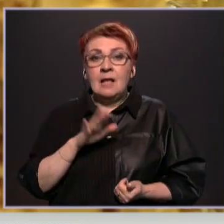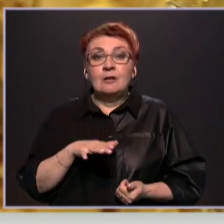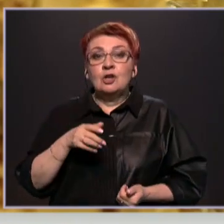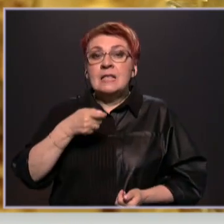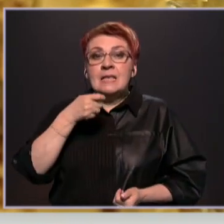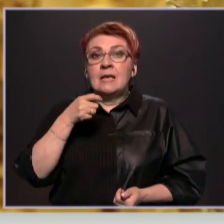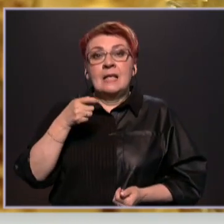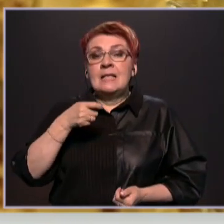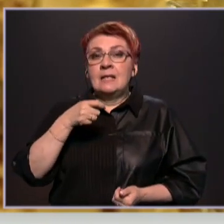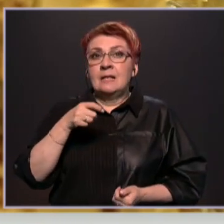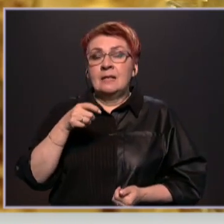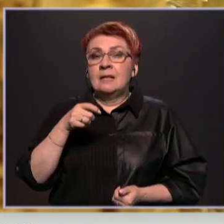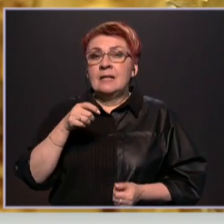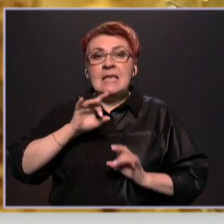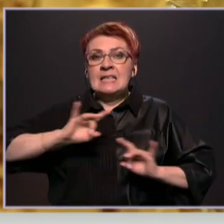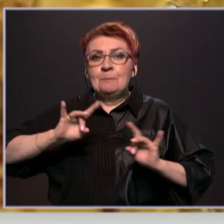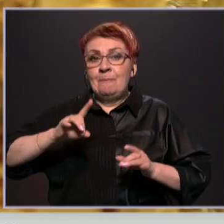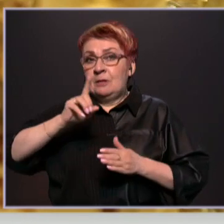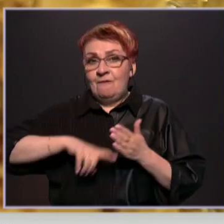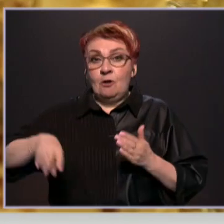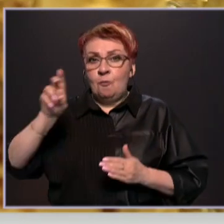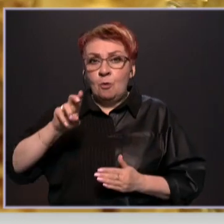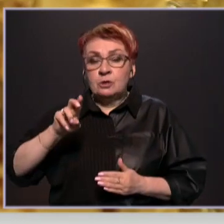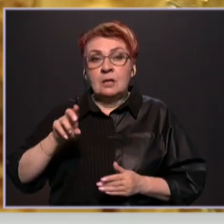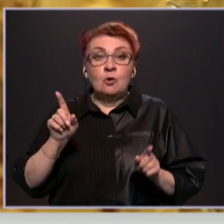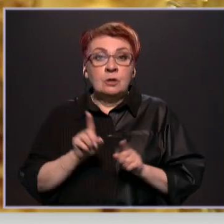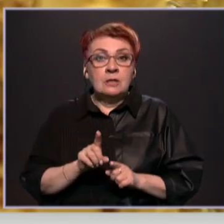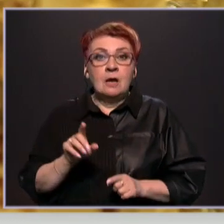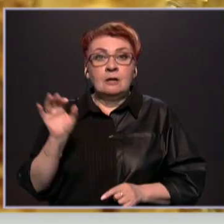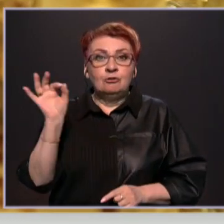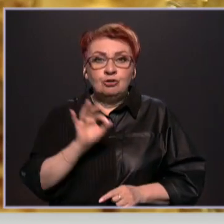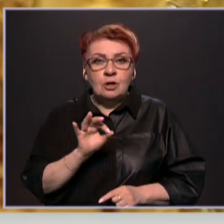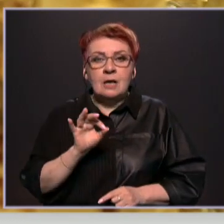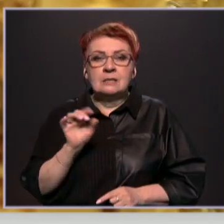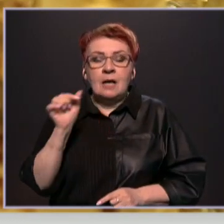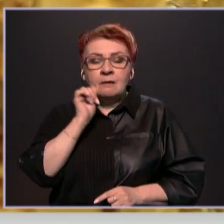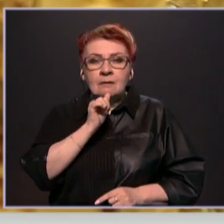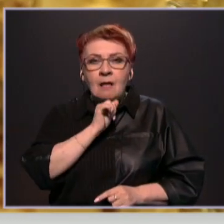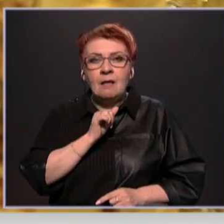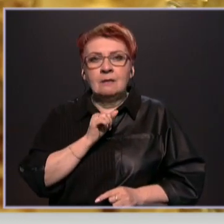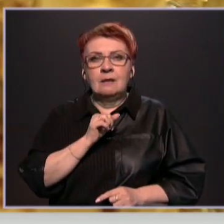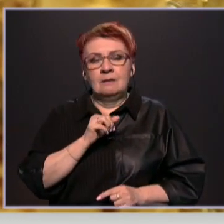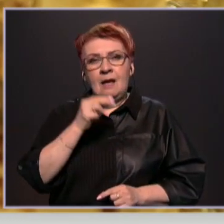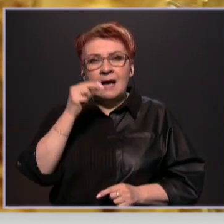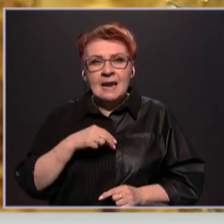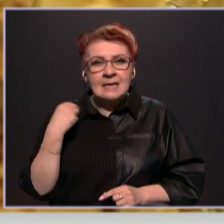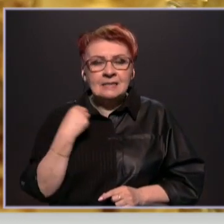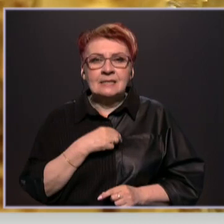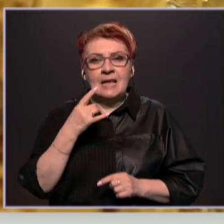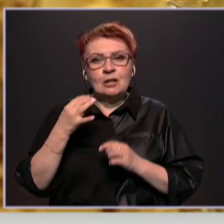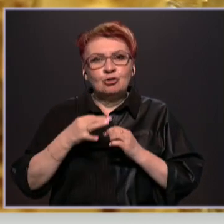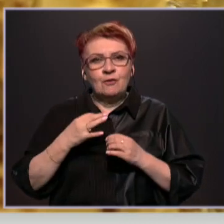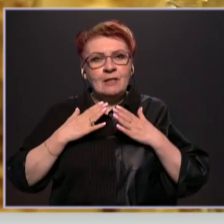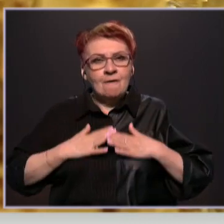Веру в Бога открыто то что как часто Тайна крестятся или заживают в себе в форму слова